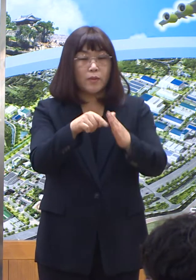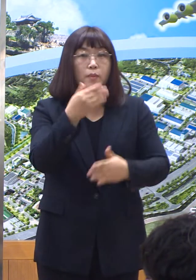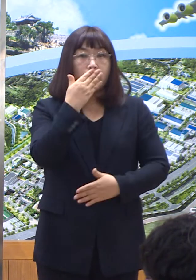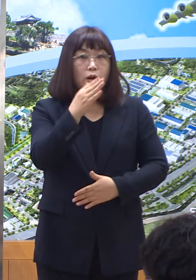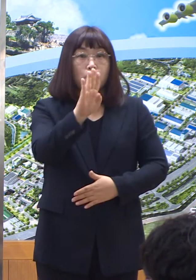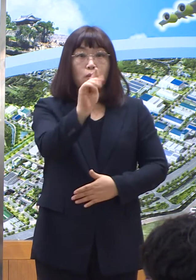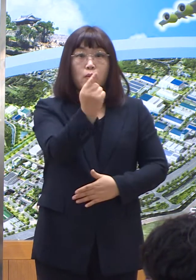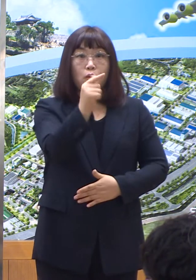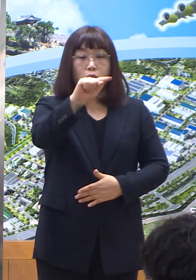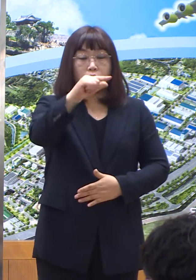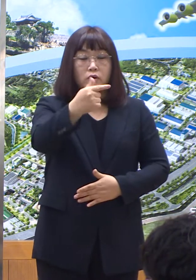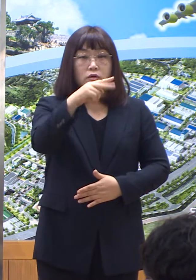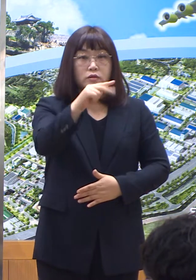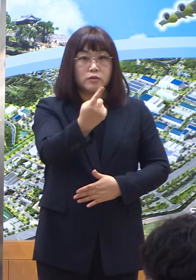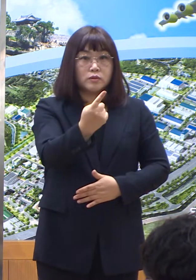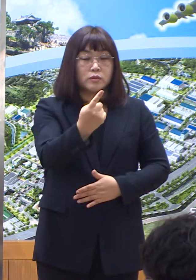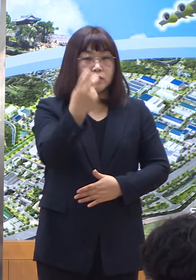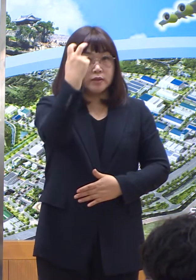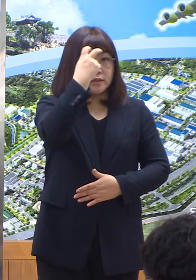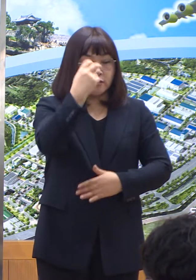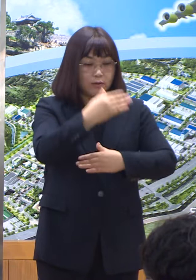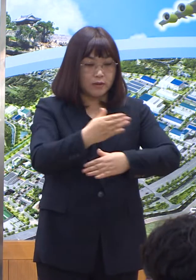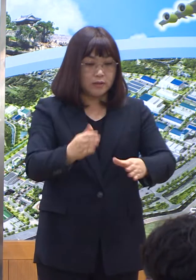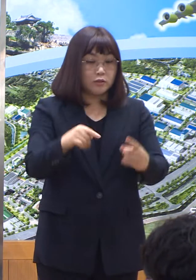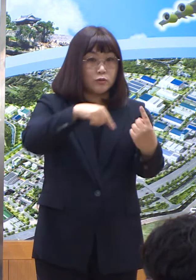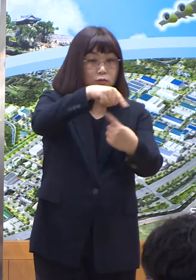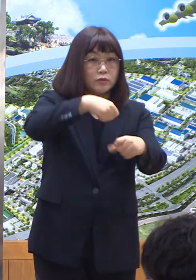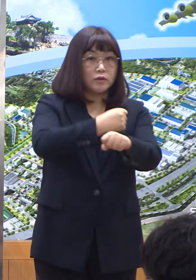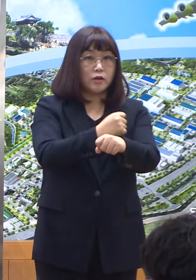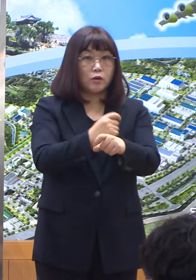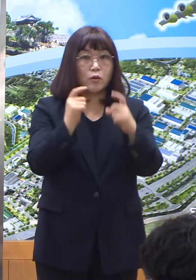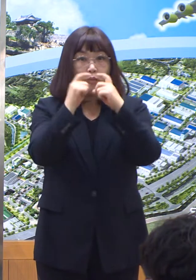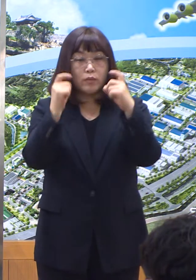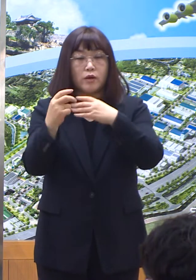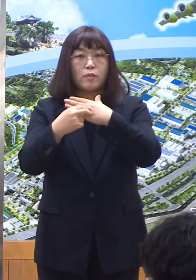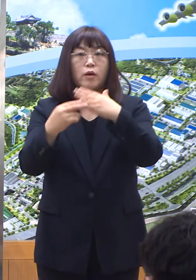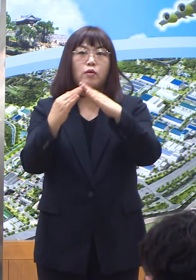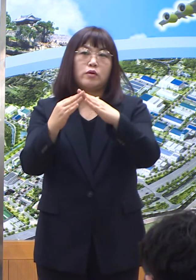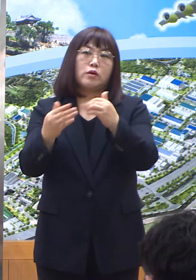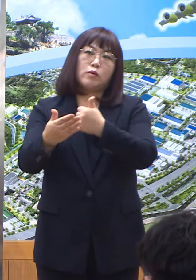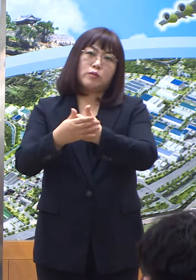비상진료대책 상황실을 운영하고, 민간병원에 협조를 구하여